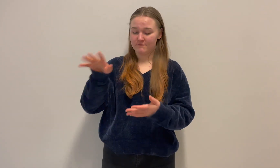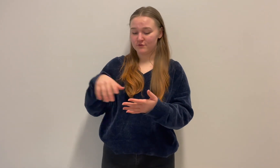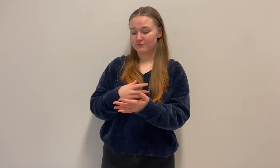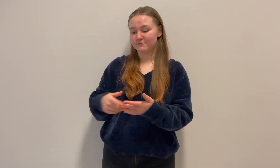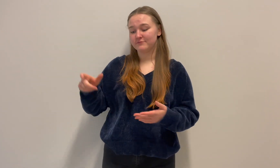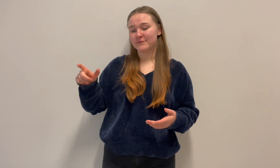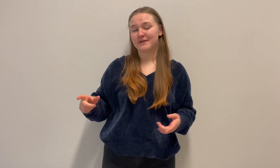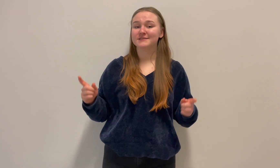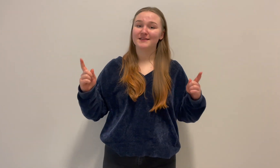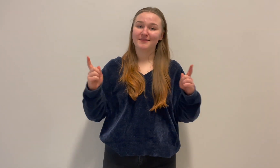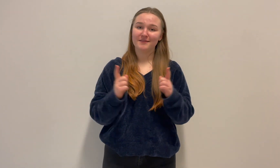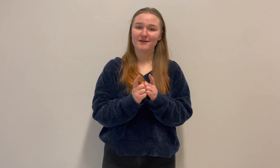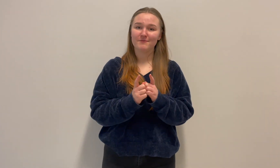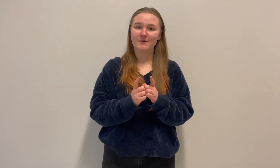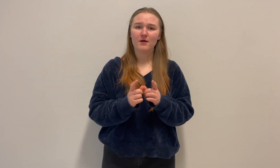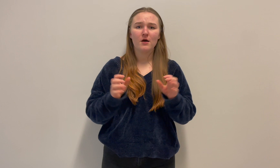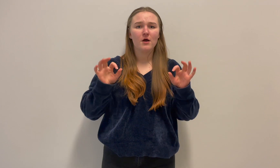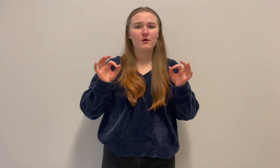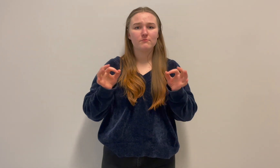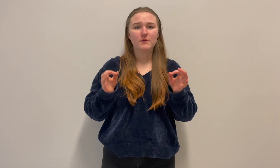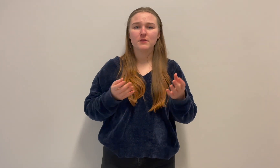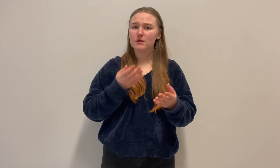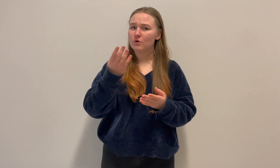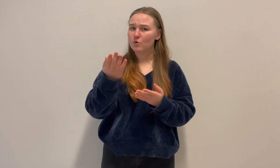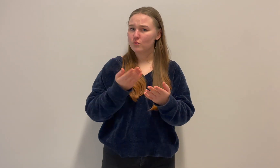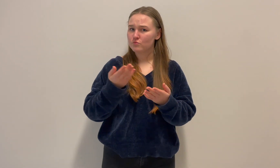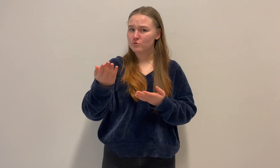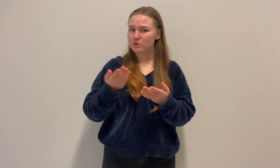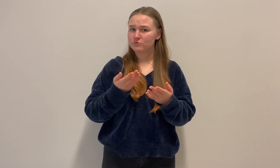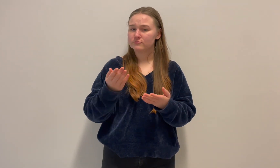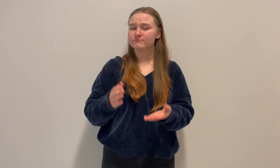ja kohtaat viittomakielisen, kuinka kommunikoit?